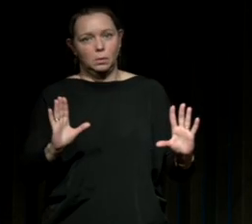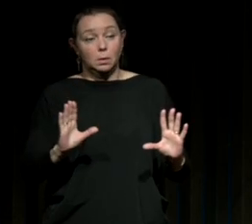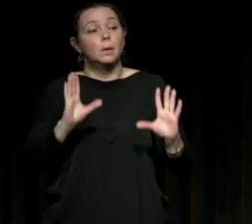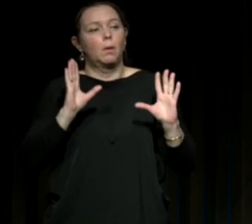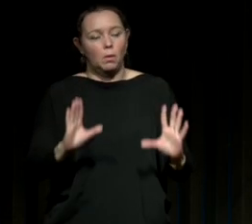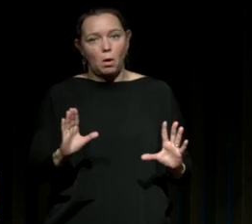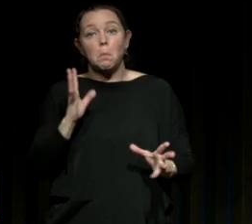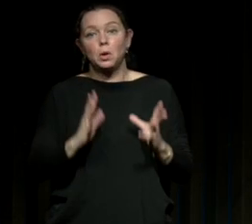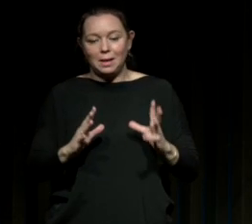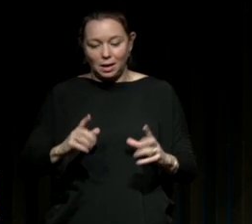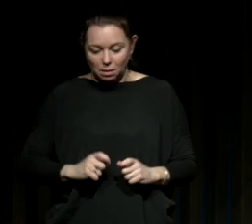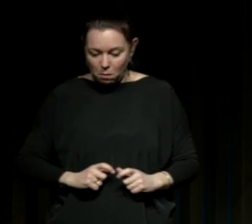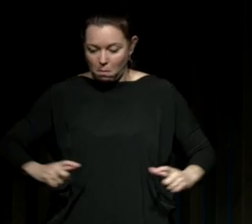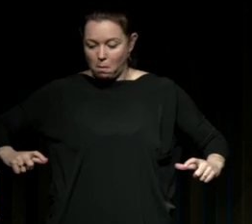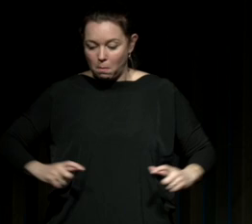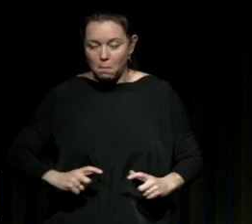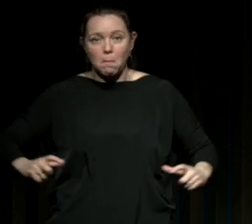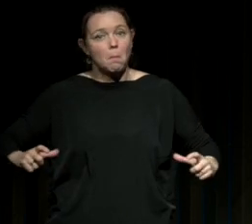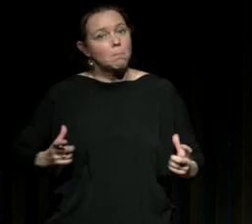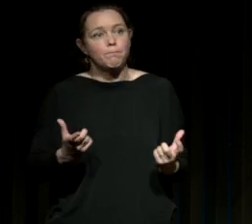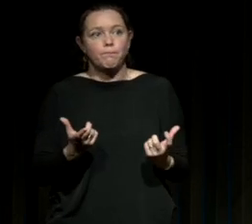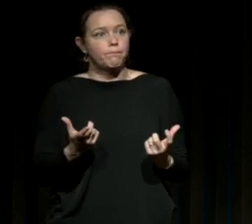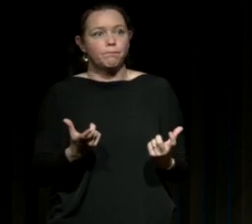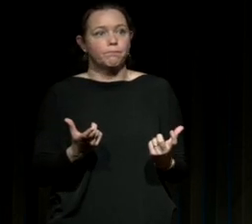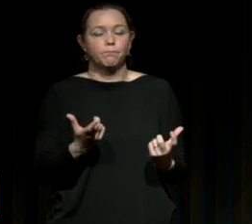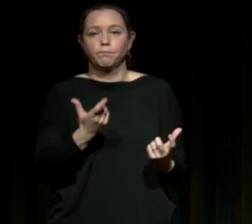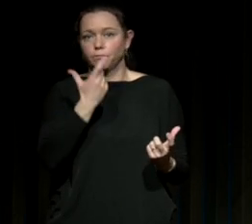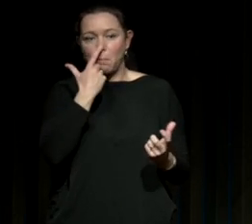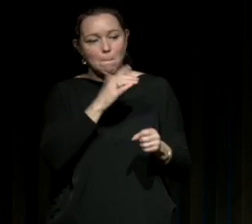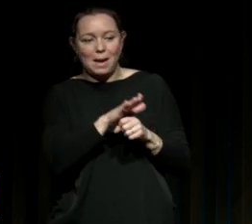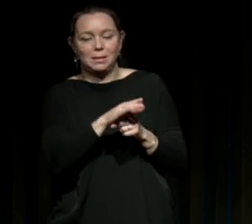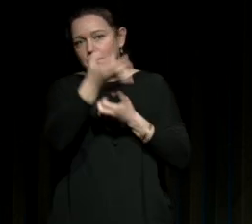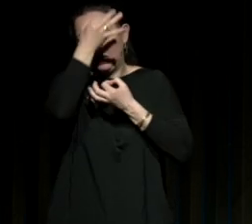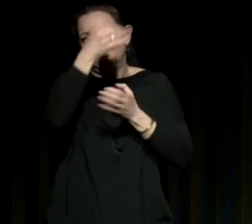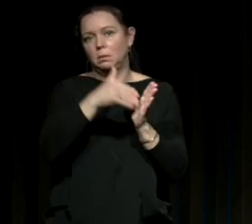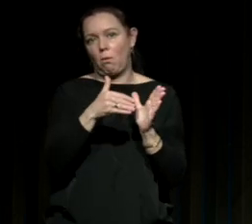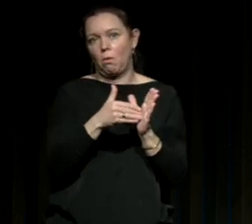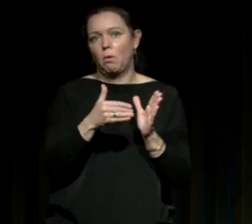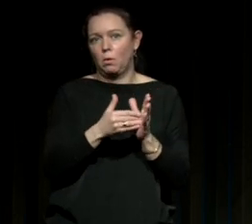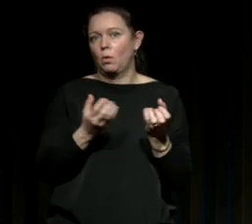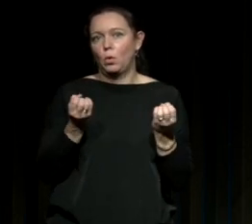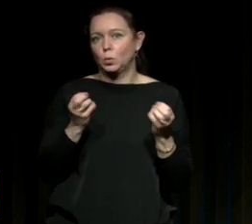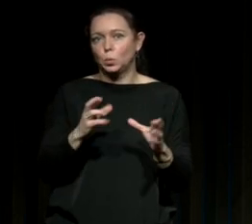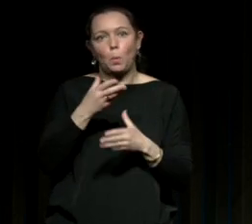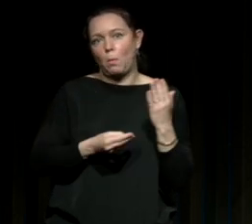ne nous permet pas d'être suffisamment précis parce que finalement ce qu'on montre sur cette